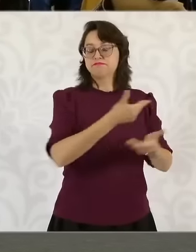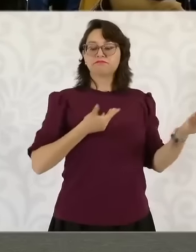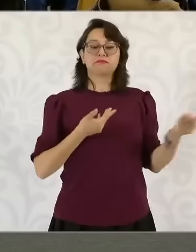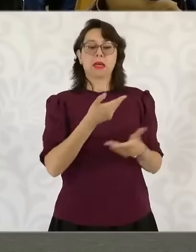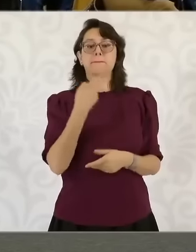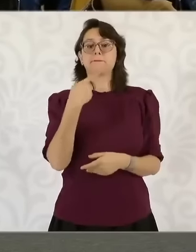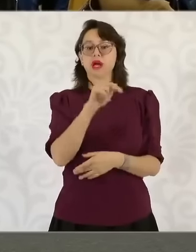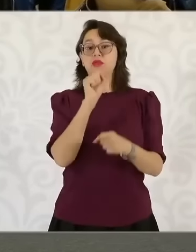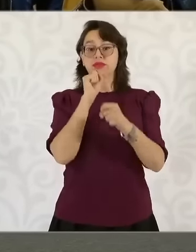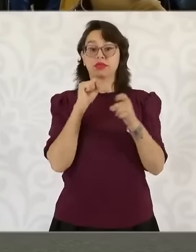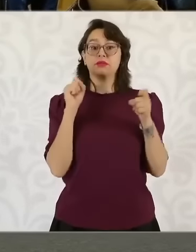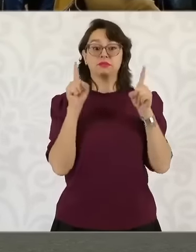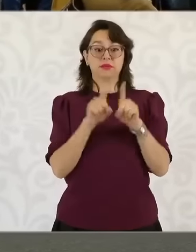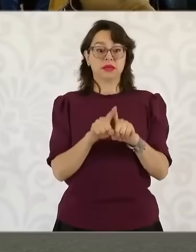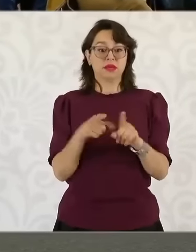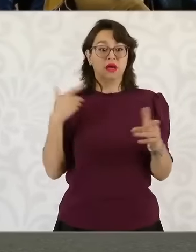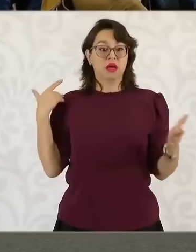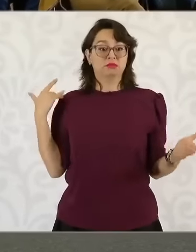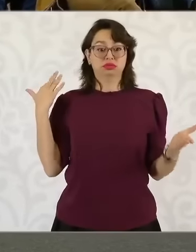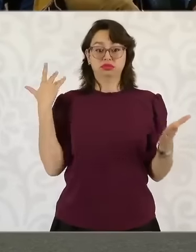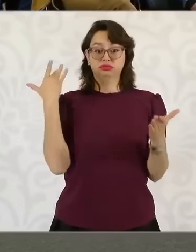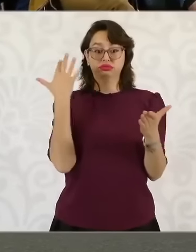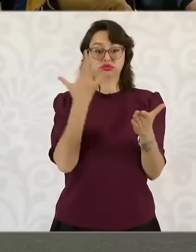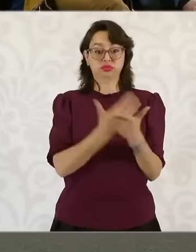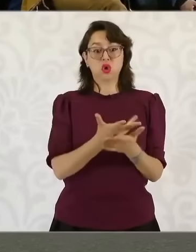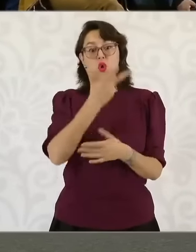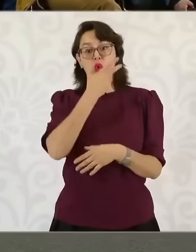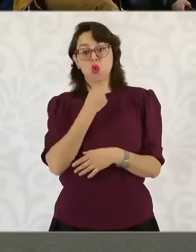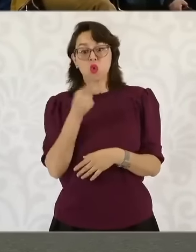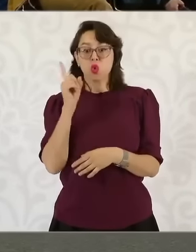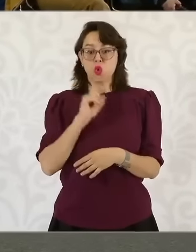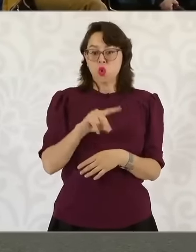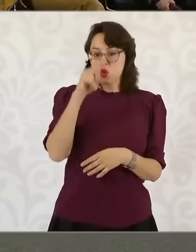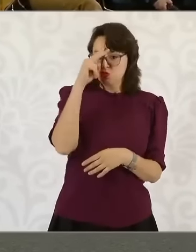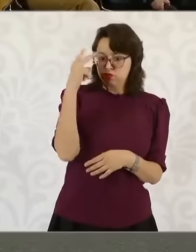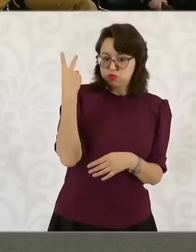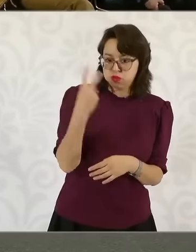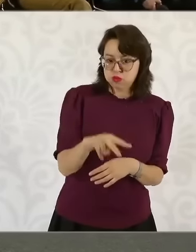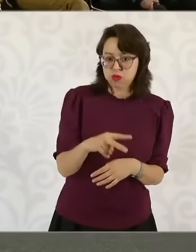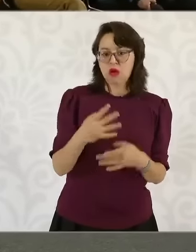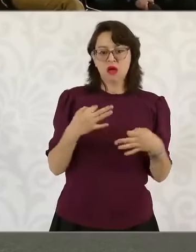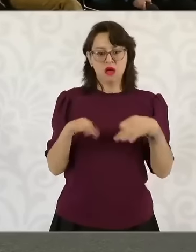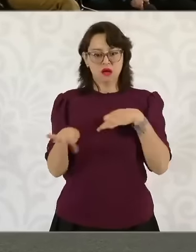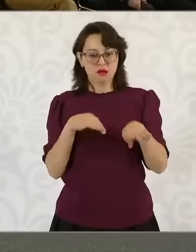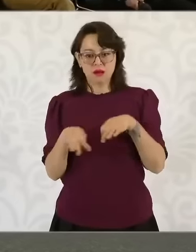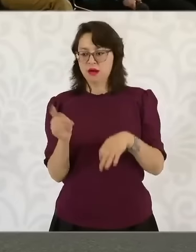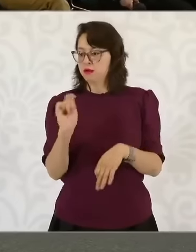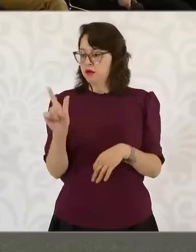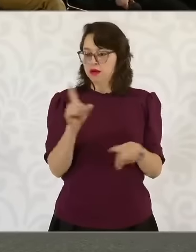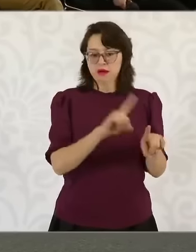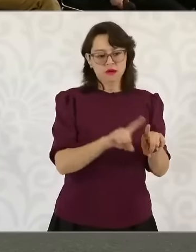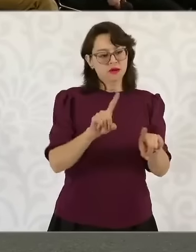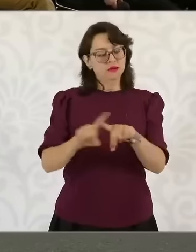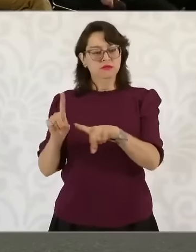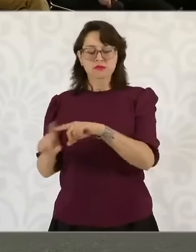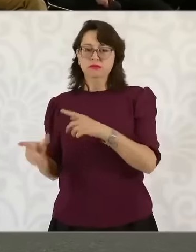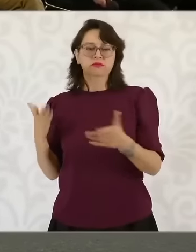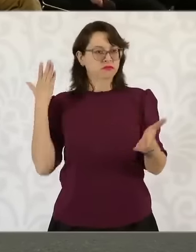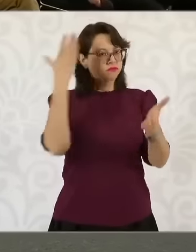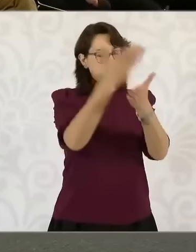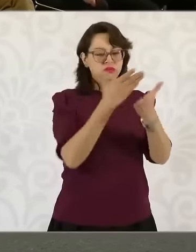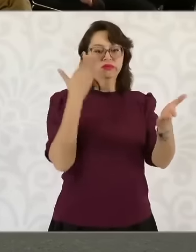ha habido un montón de mexicanos de distintos oficios y profesiones eh mi hermana por ejemplo